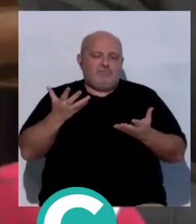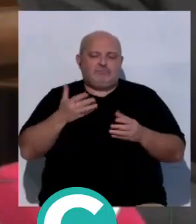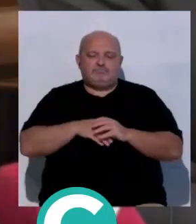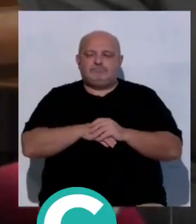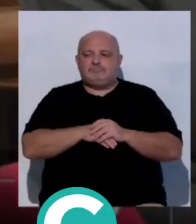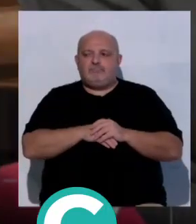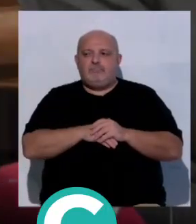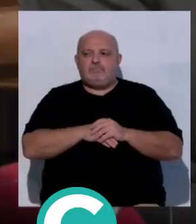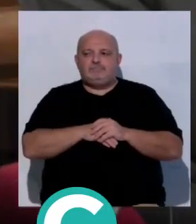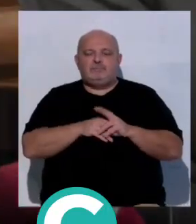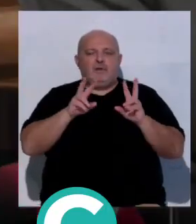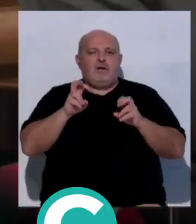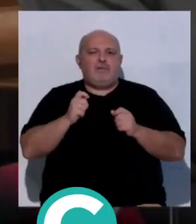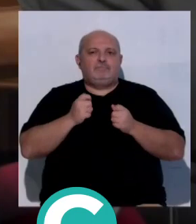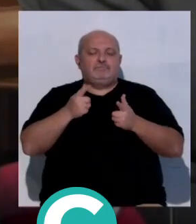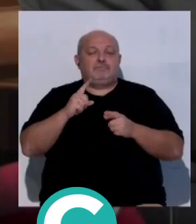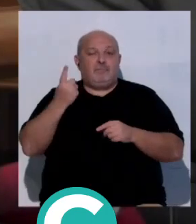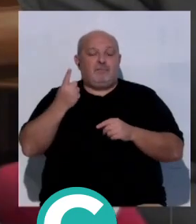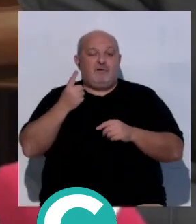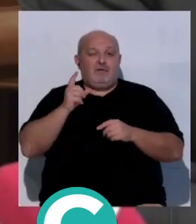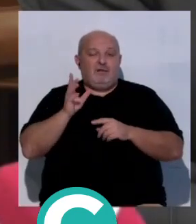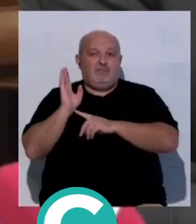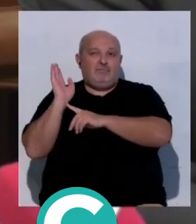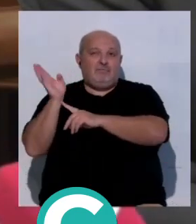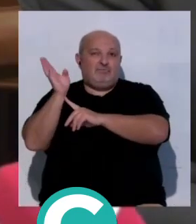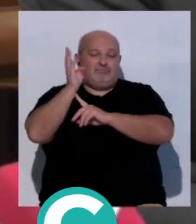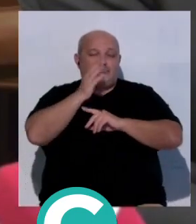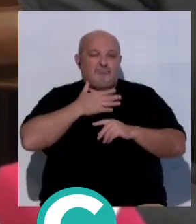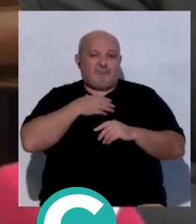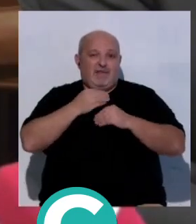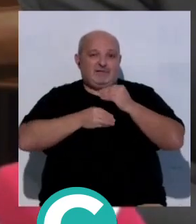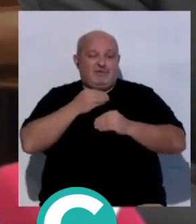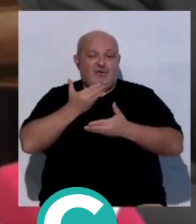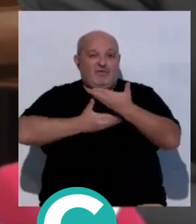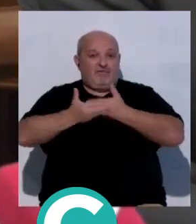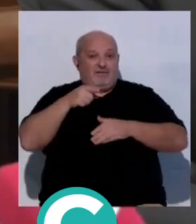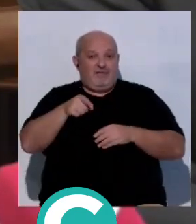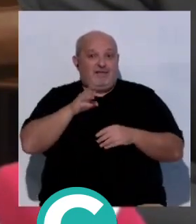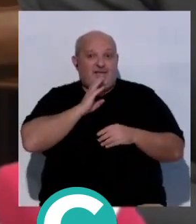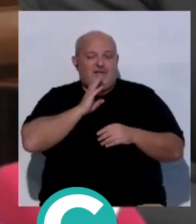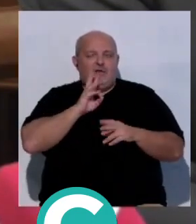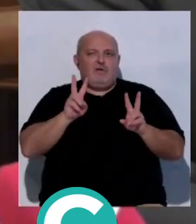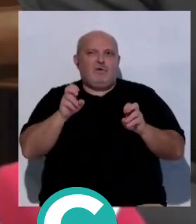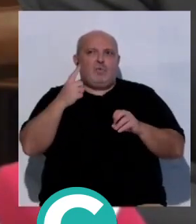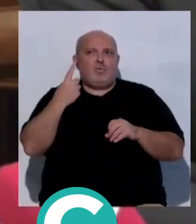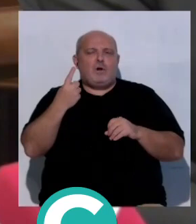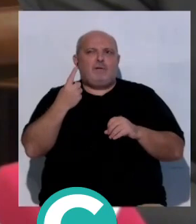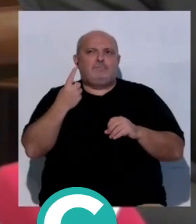eh trasladamos Por Todas estas localidades con las que con las que colaboramos una un hinchable